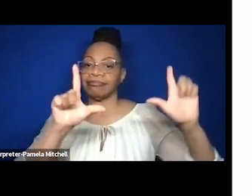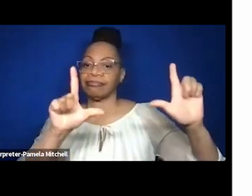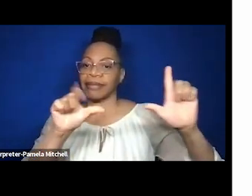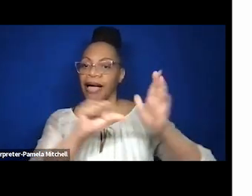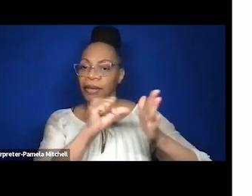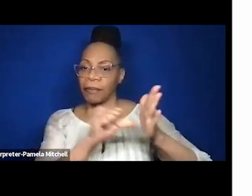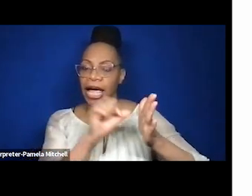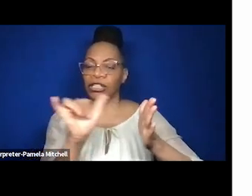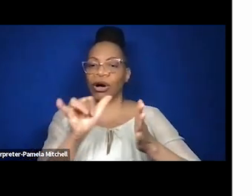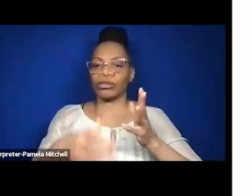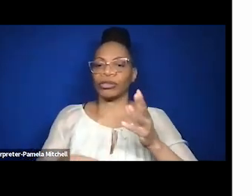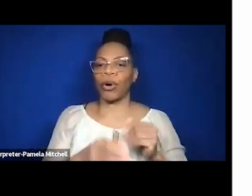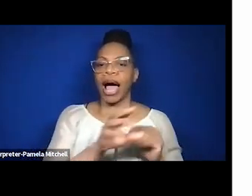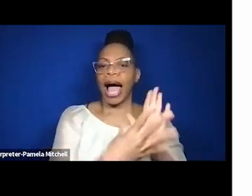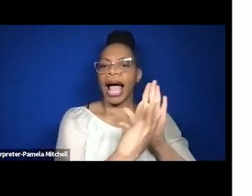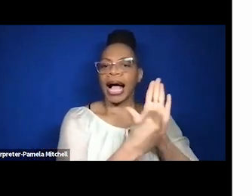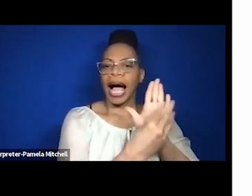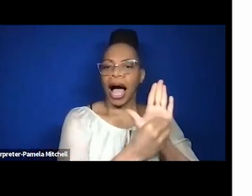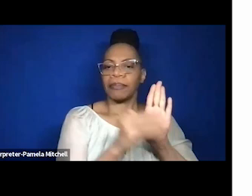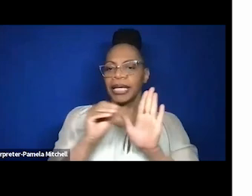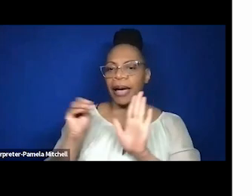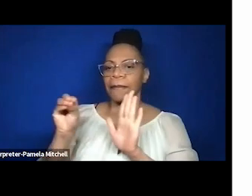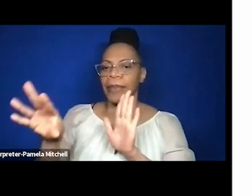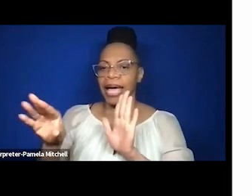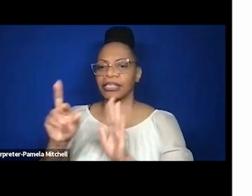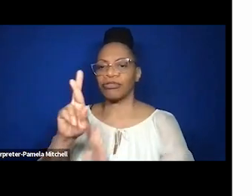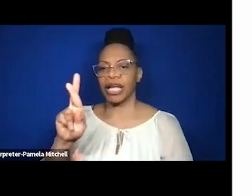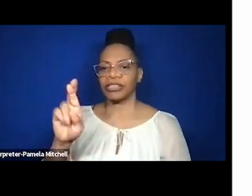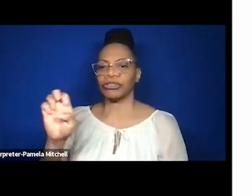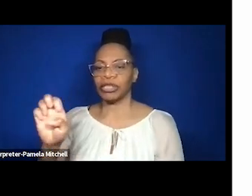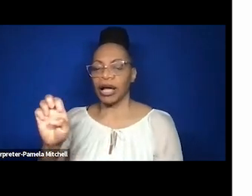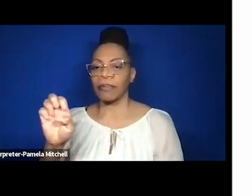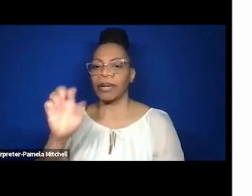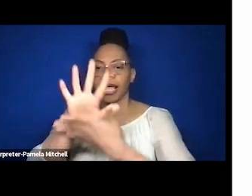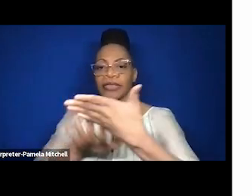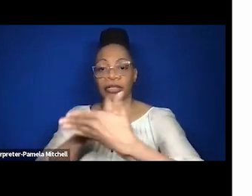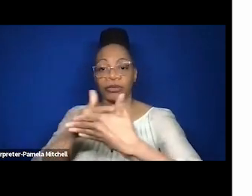copio y pego ese número de reingreso directamente en la hoja de cálculo que mencioné antes.